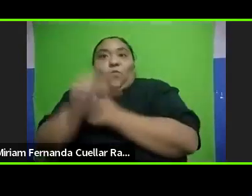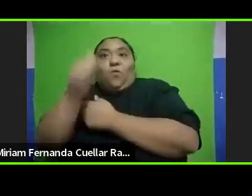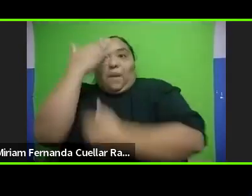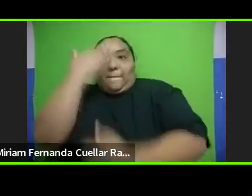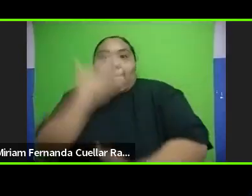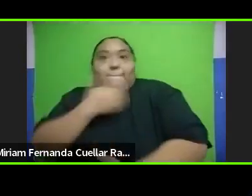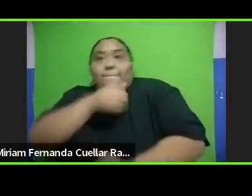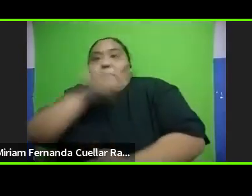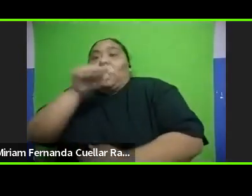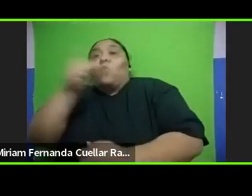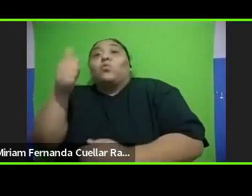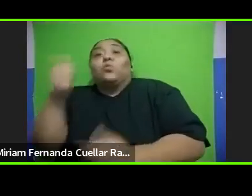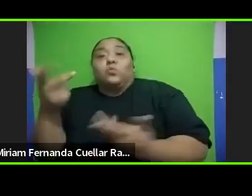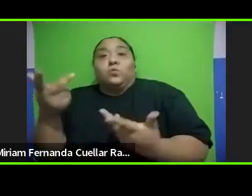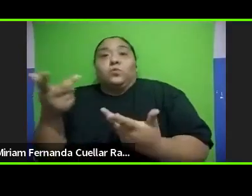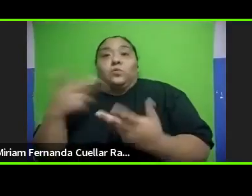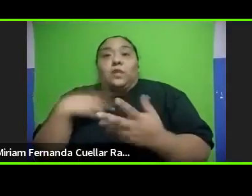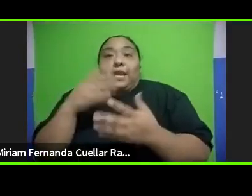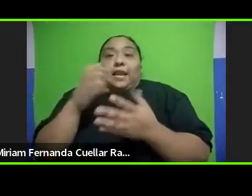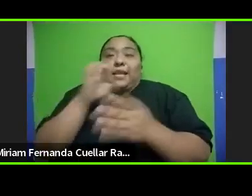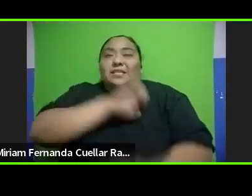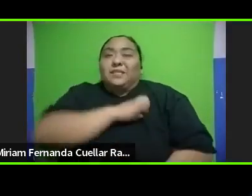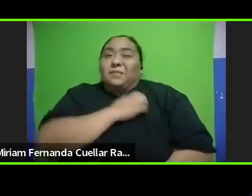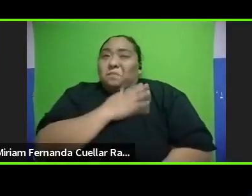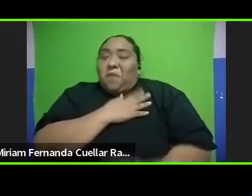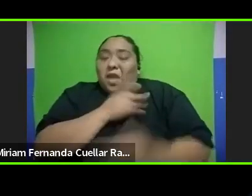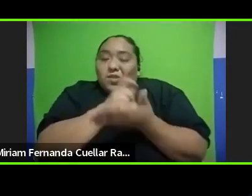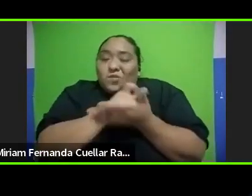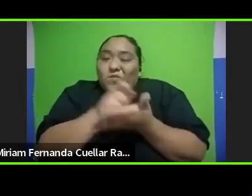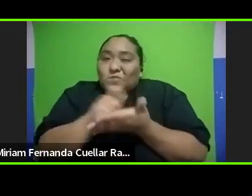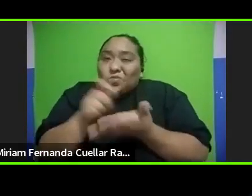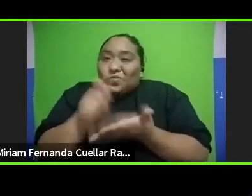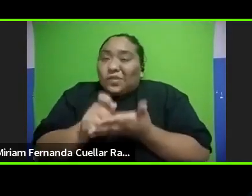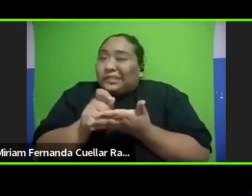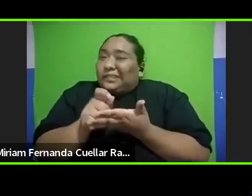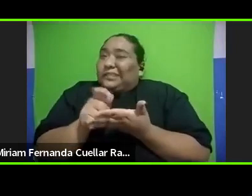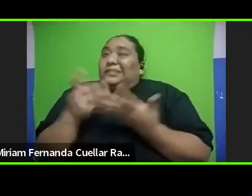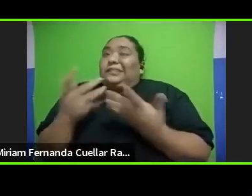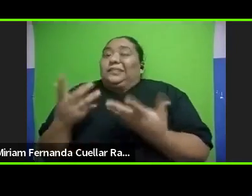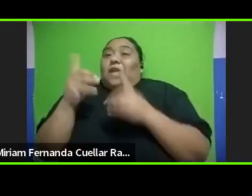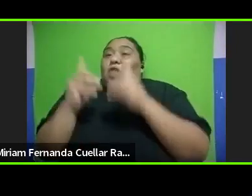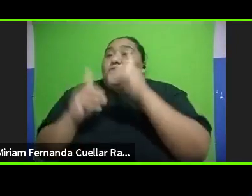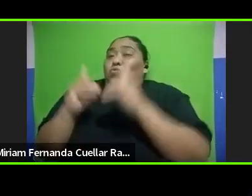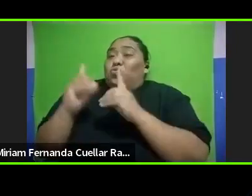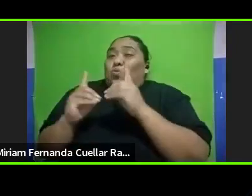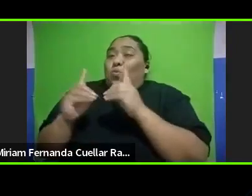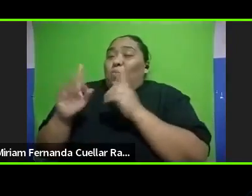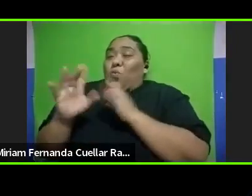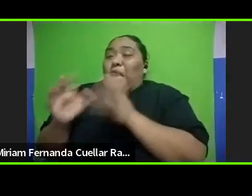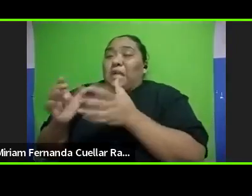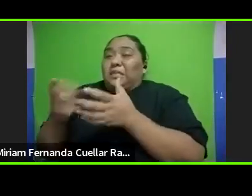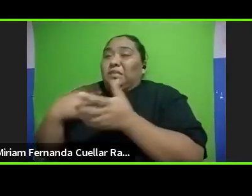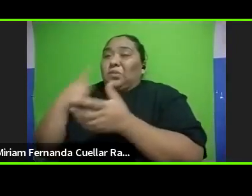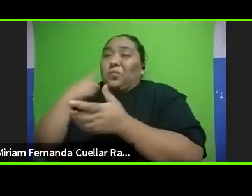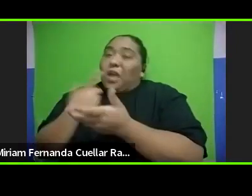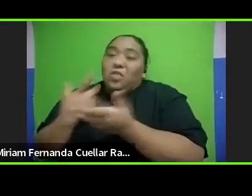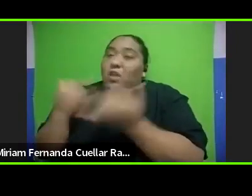entonces el español Entonces el español es escrito. Todavía Hay dudas. Hacen Que dudas ¿En qué momento debería empezarse a aprender incluso en las personas